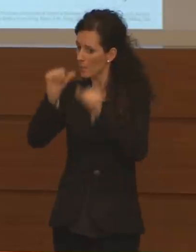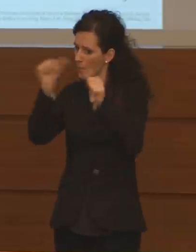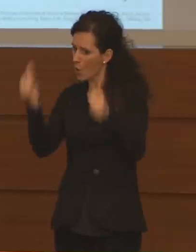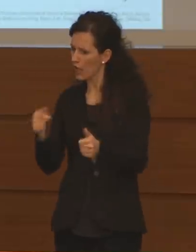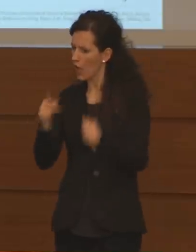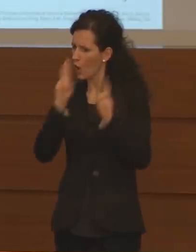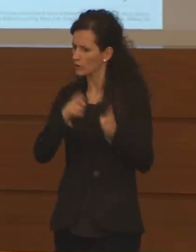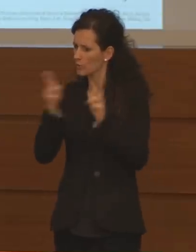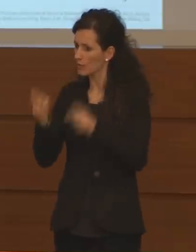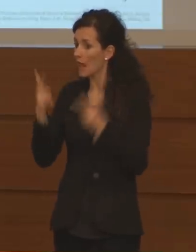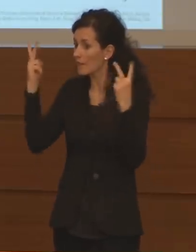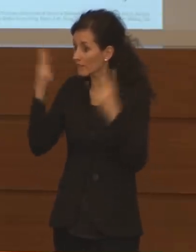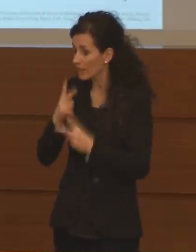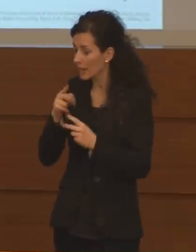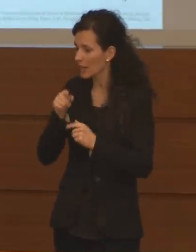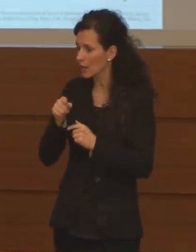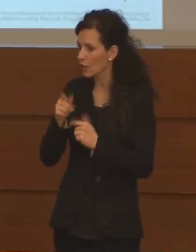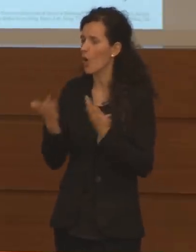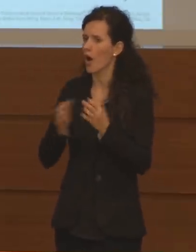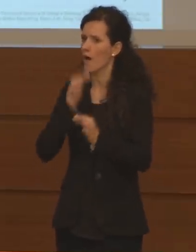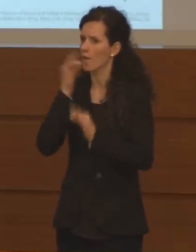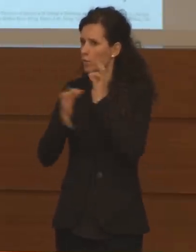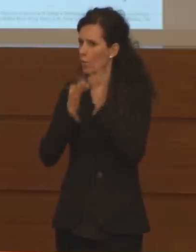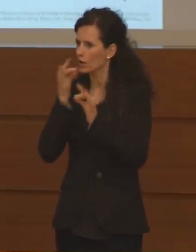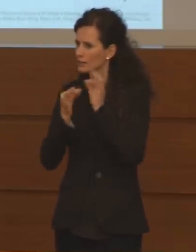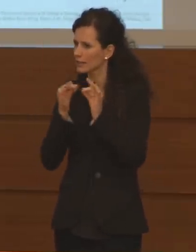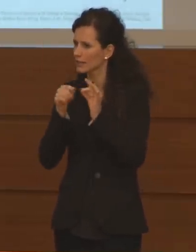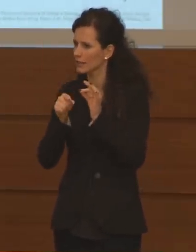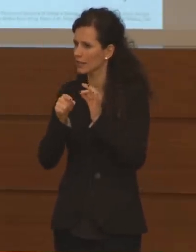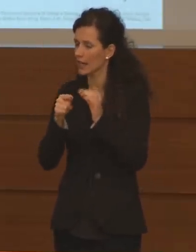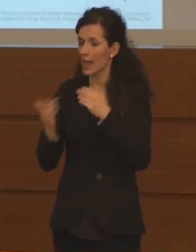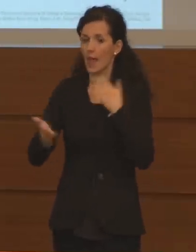sorta di emergenza anche per quanto riguarda le strutture già presenti al